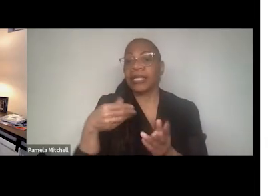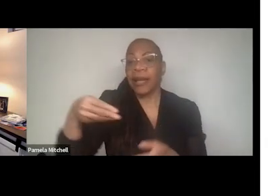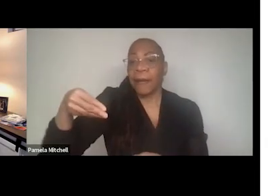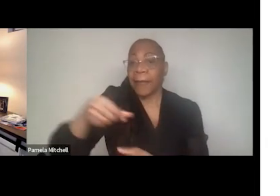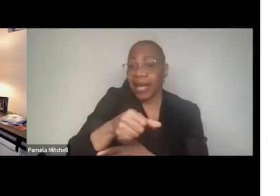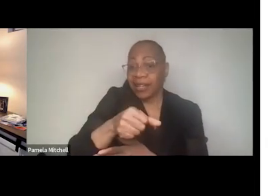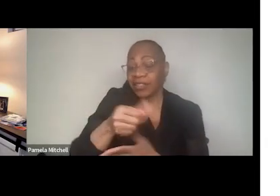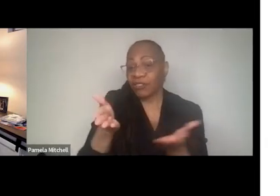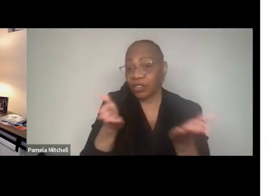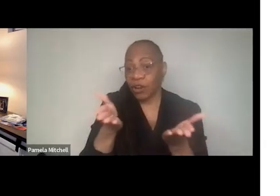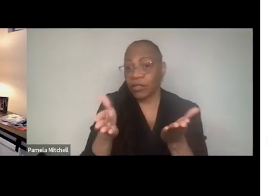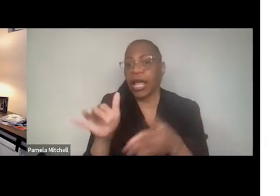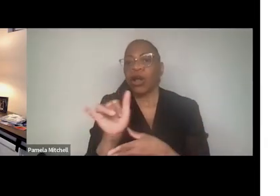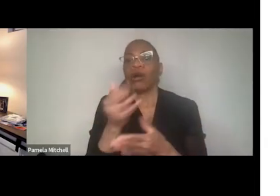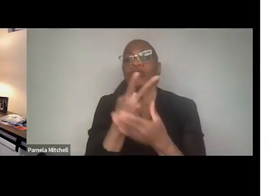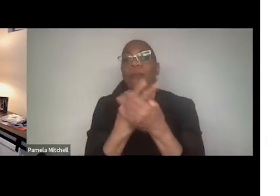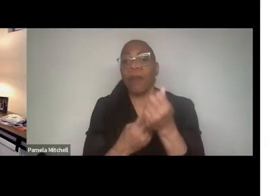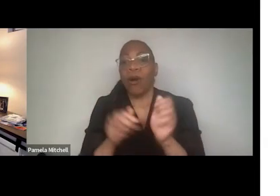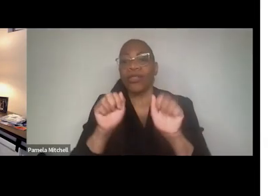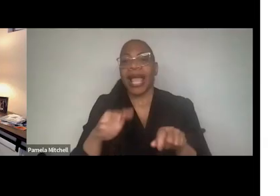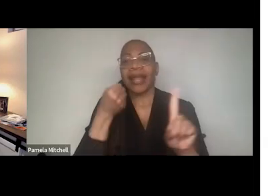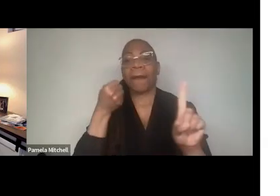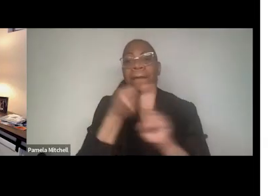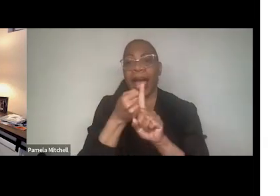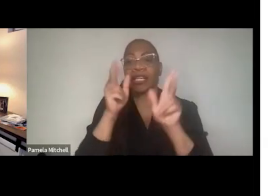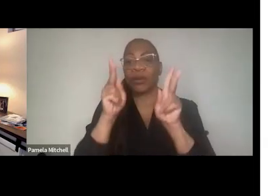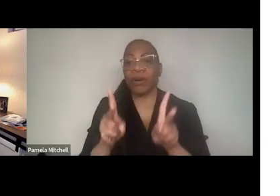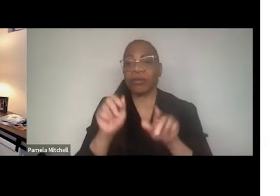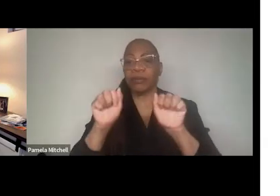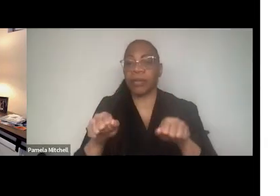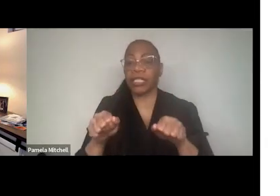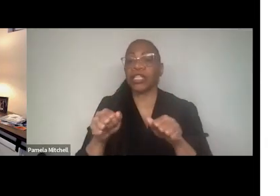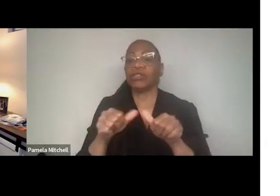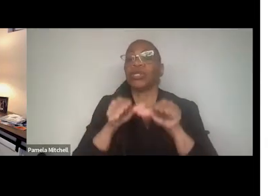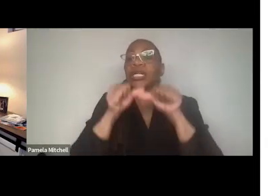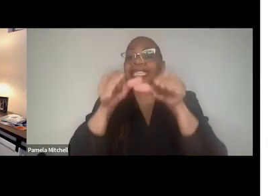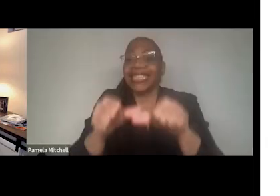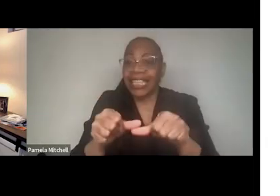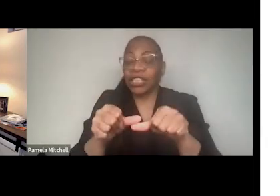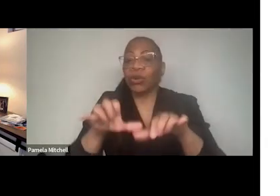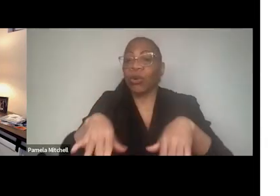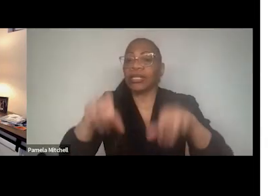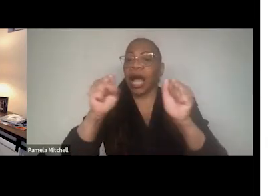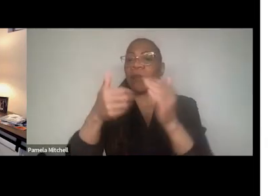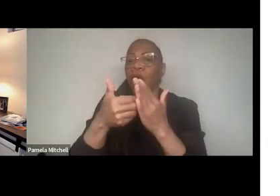Y ambos pueden afectar la capacidad de una persona para retomar o adoptar una nueva rutina diaria. Entonces, al pensar en la necesidad